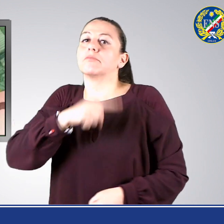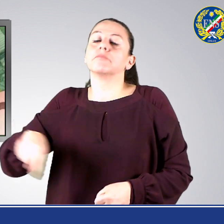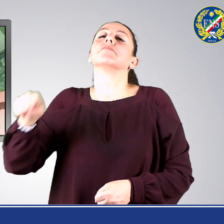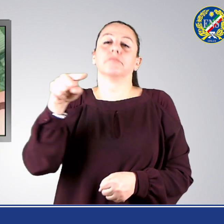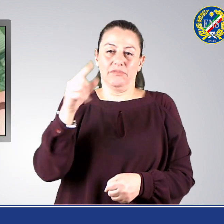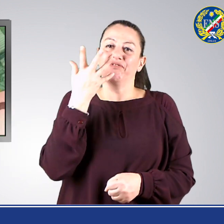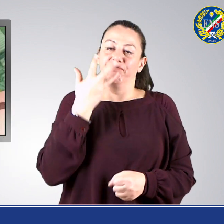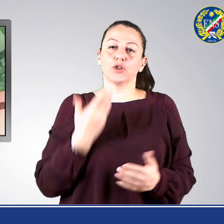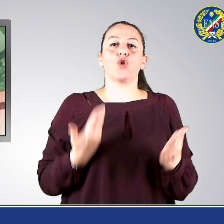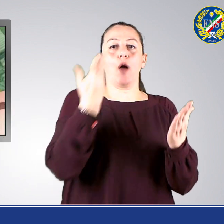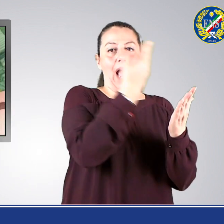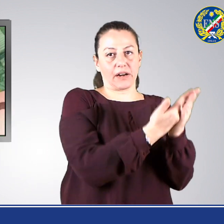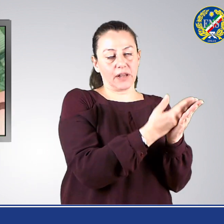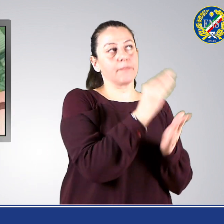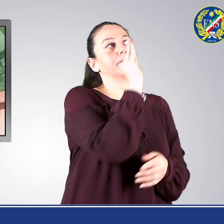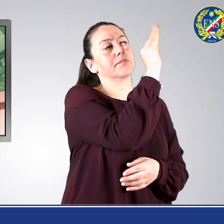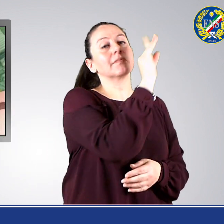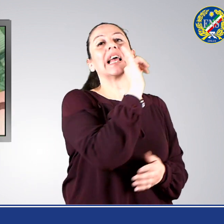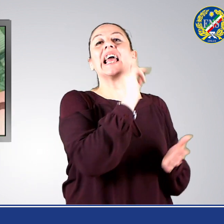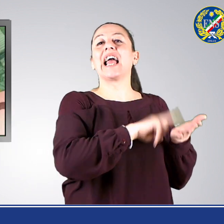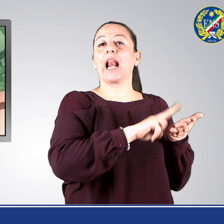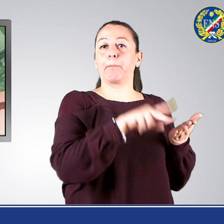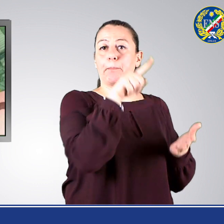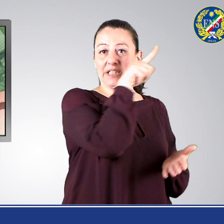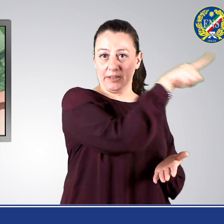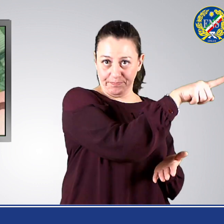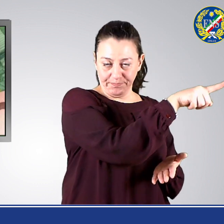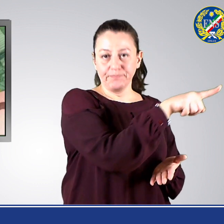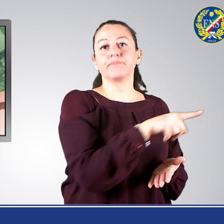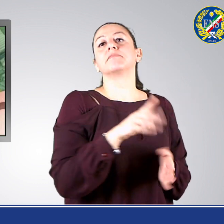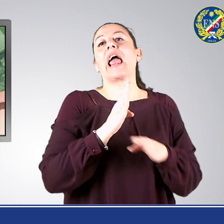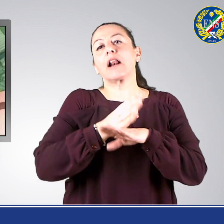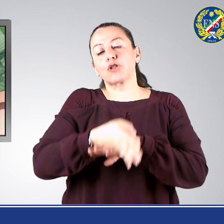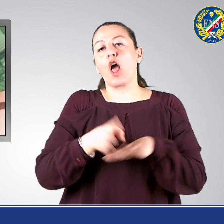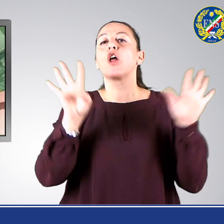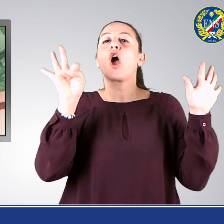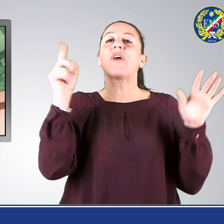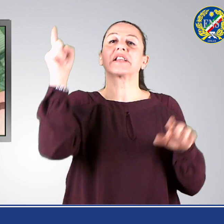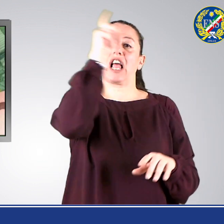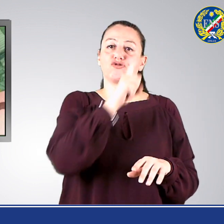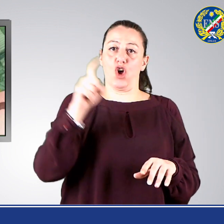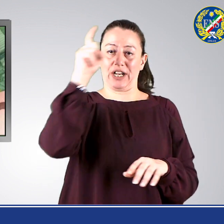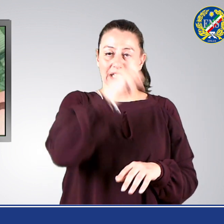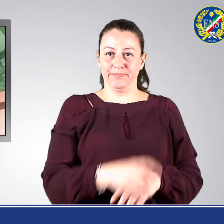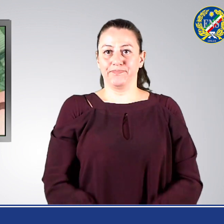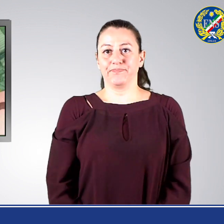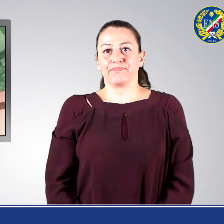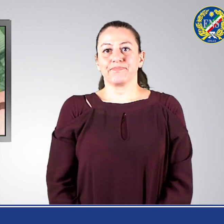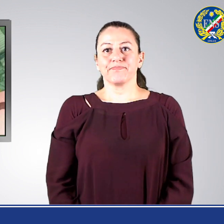o dal periodo di affidamento (cosiddetto pre-affidamento) prima della adozione;